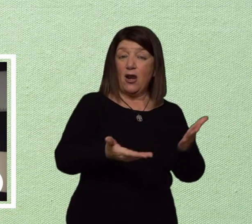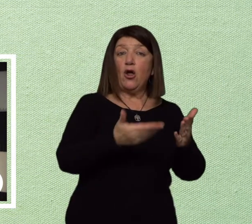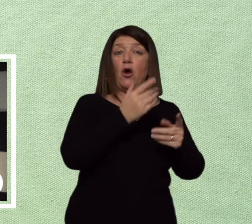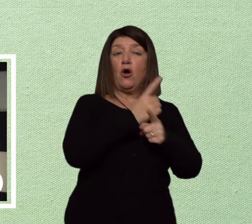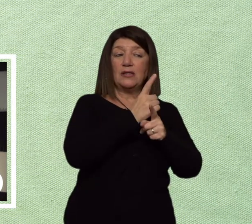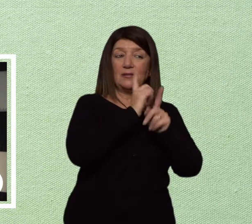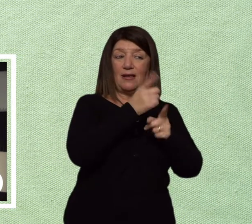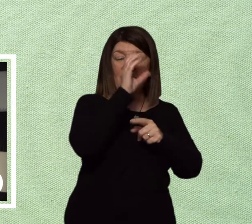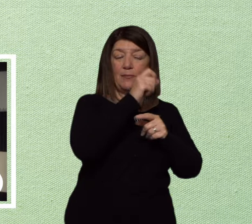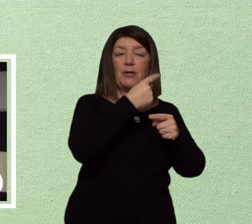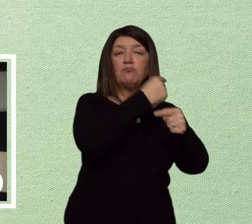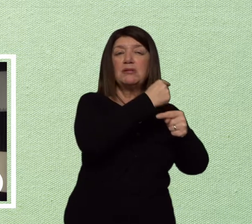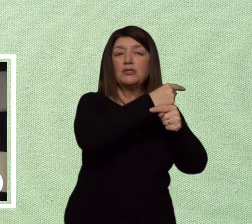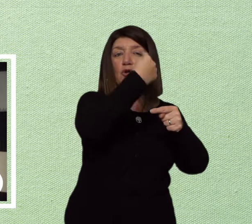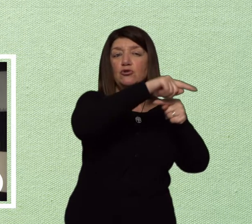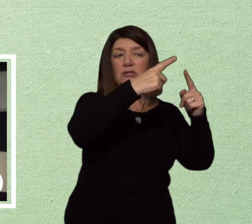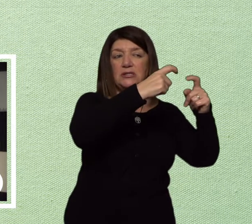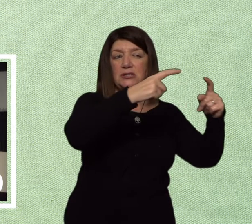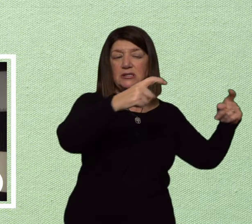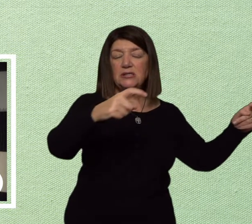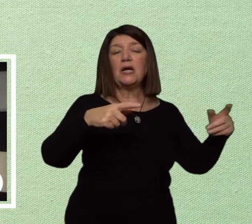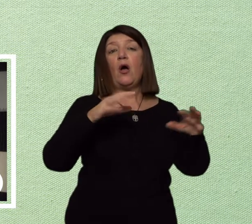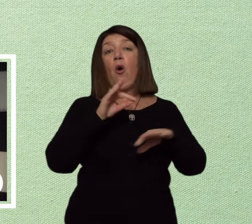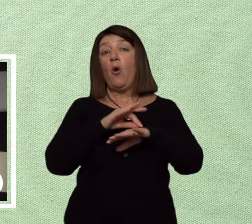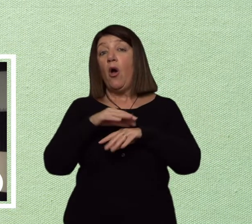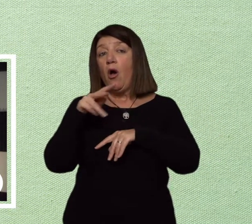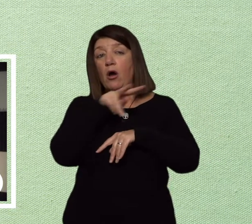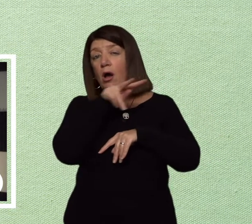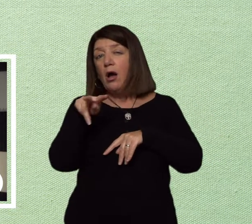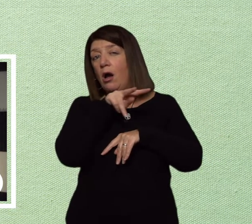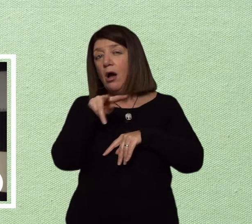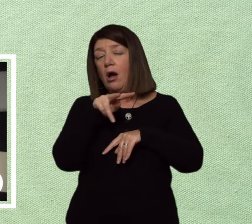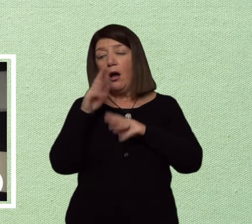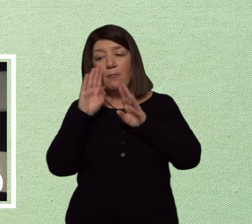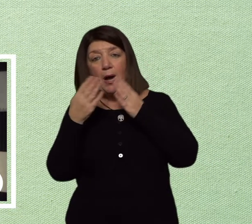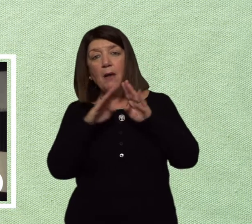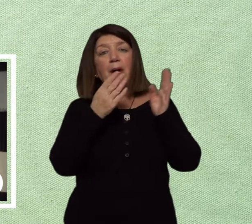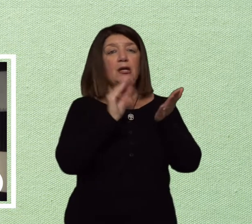secondo livello e il rischio di abuso sicuramente una delle situazioni da tenere in conto perché la